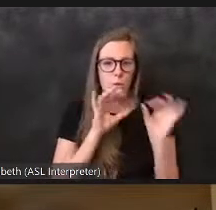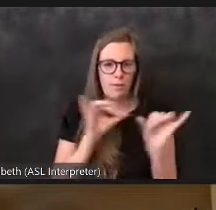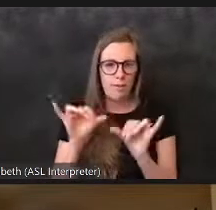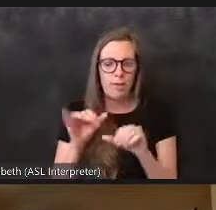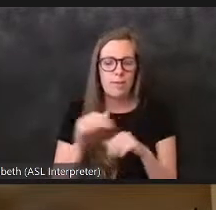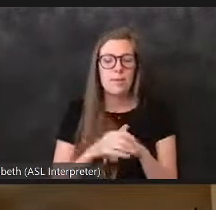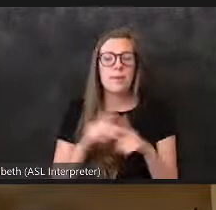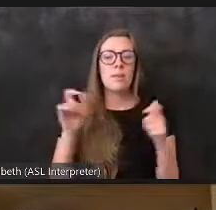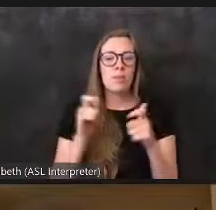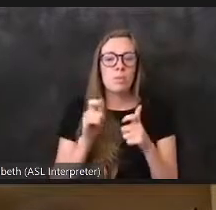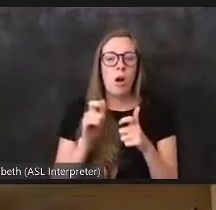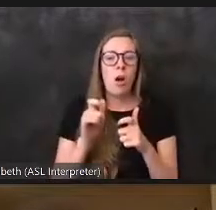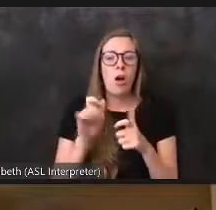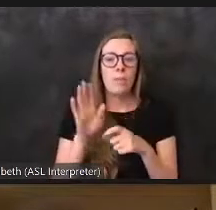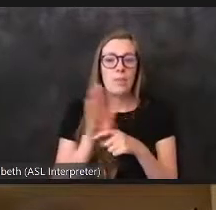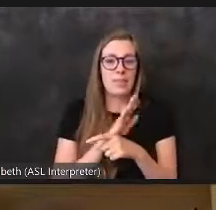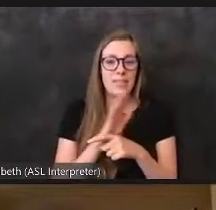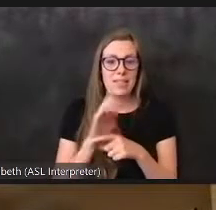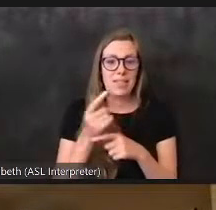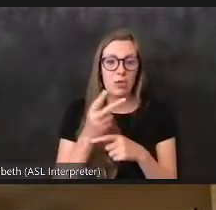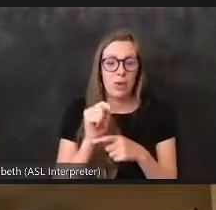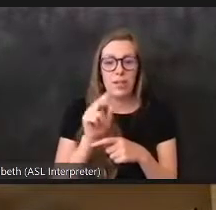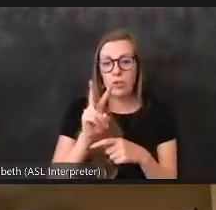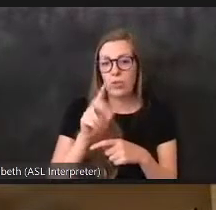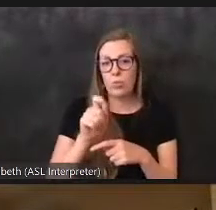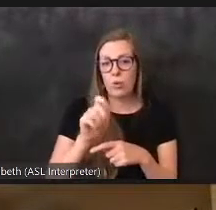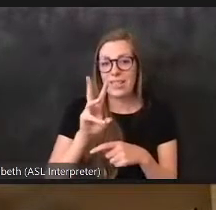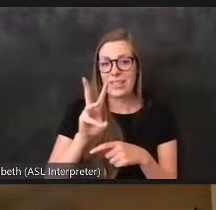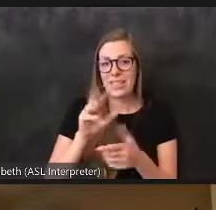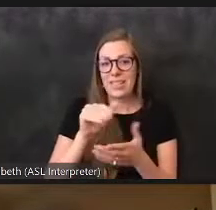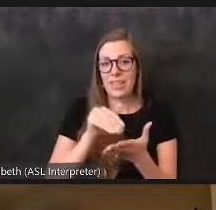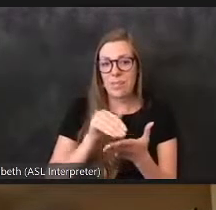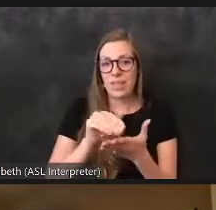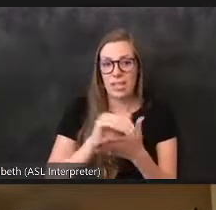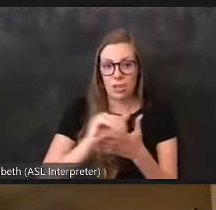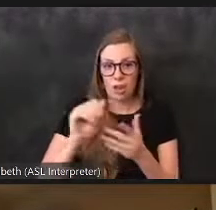comida sobre las mesas 6.6 billones de dólares AN y 3 RONG 3